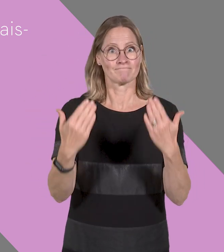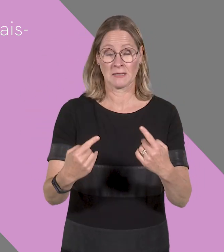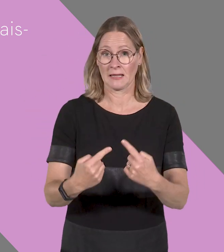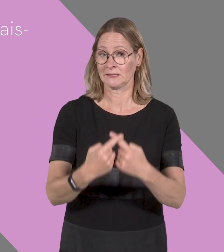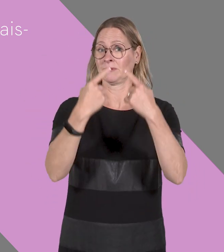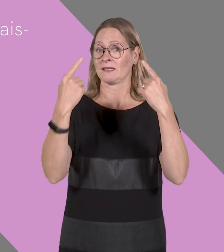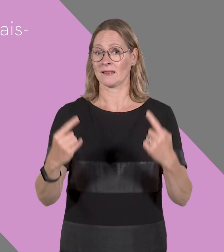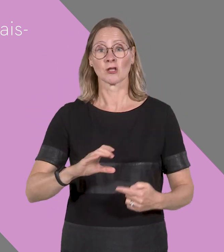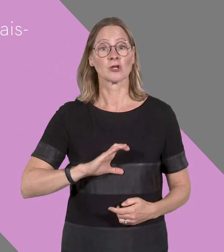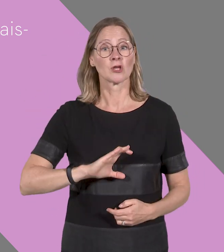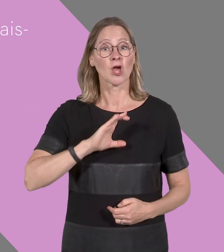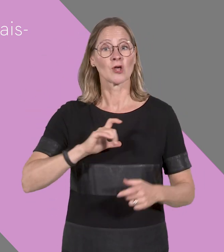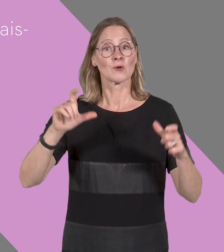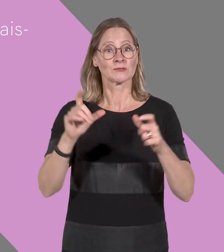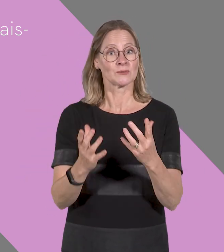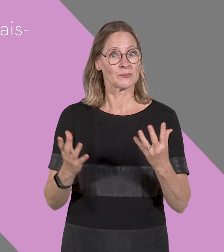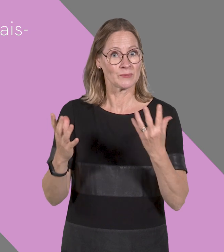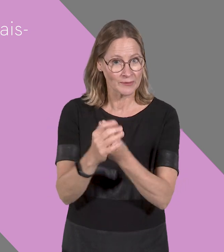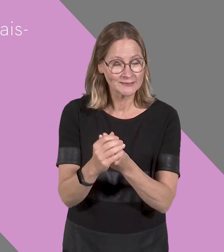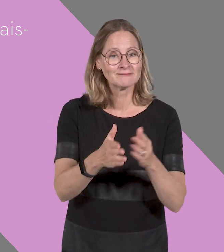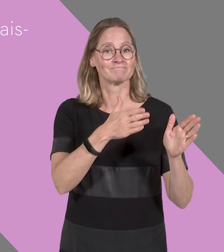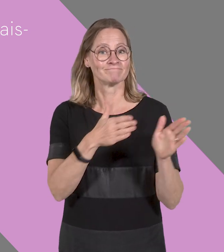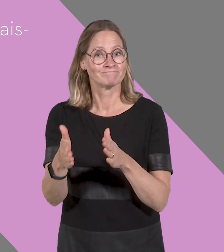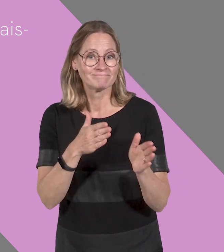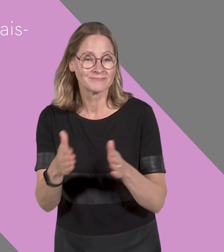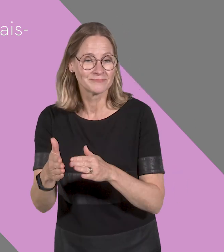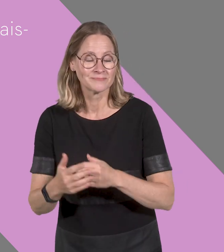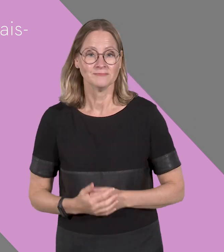nyt ensimmäistä kertaa CODA-yhdistyksen kanssa.